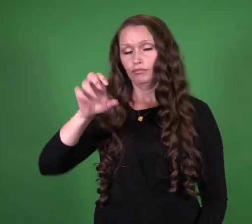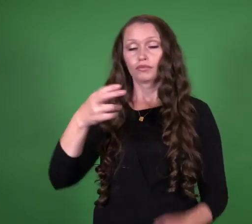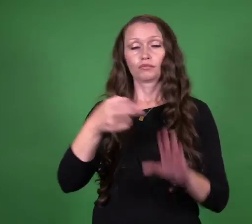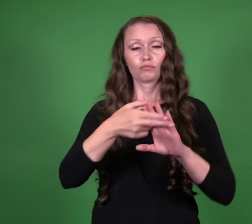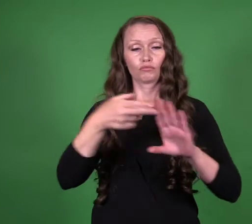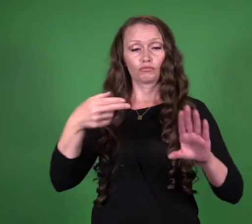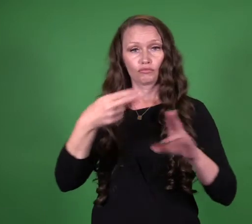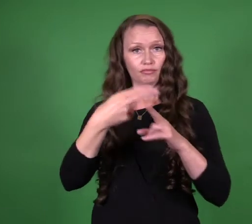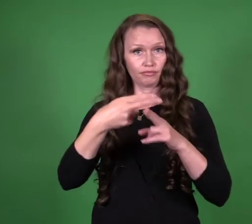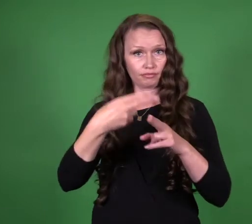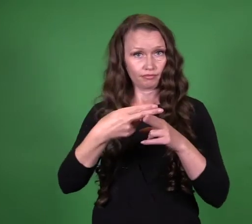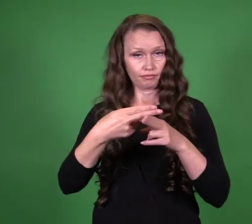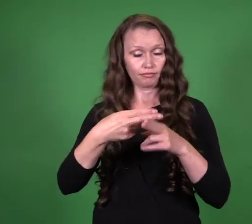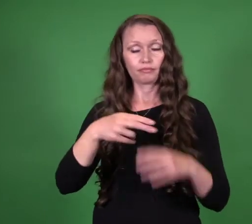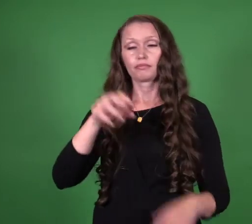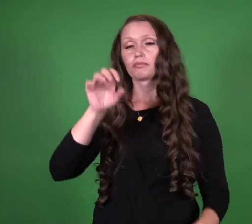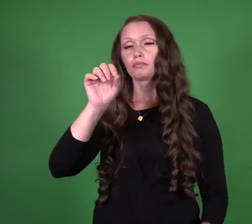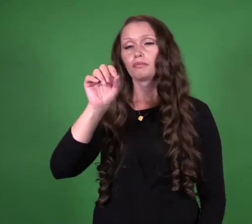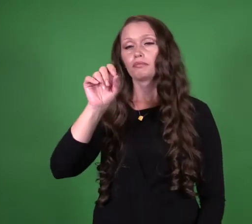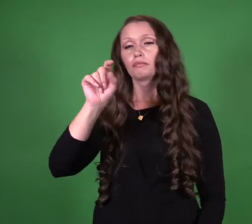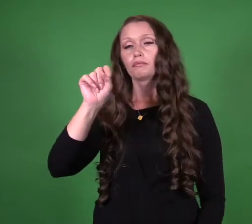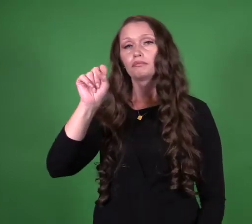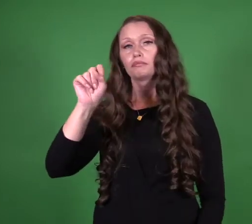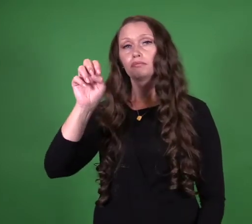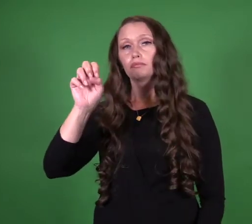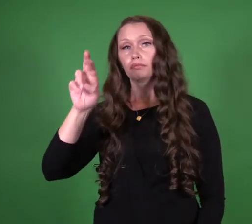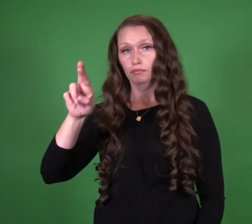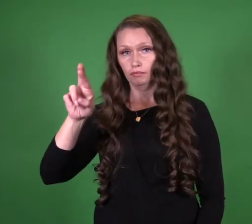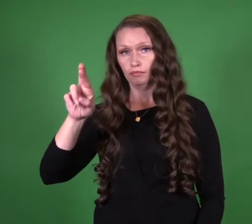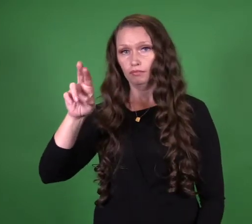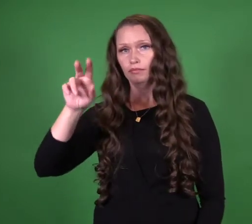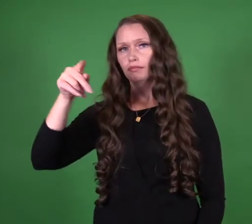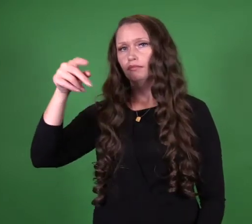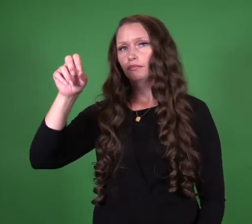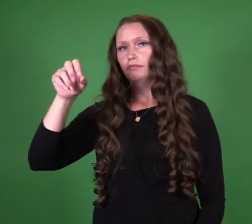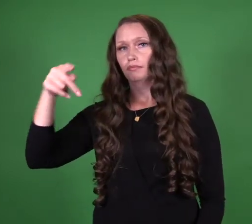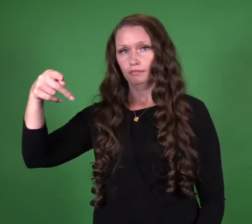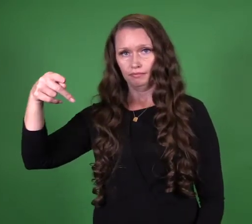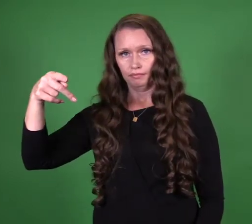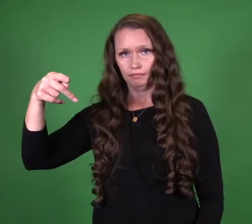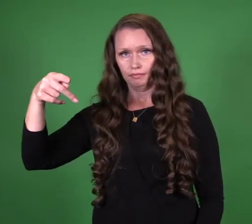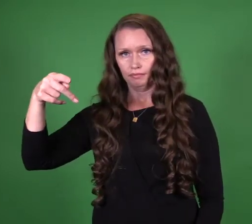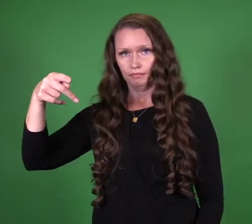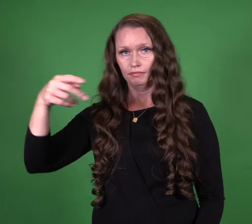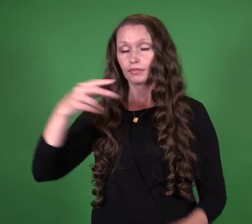Brand name: Otter Pop